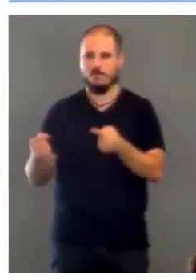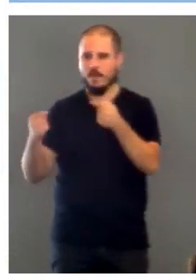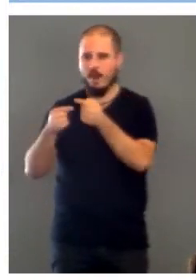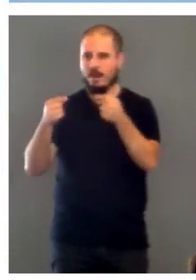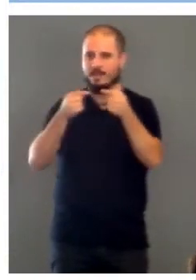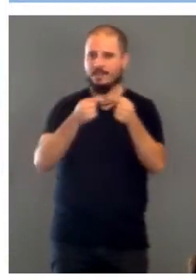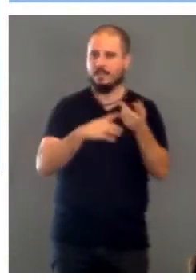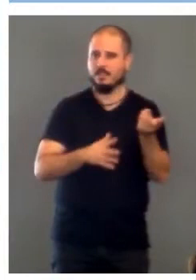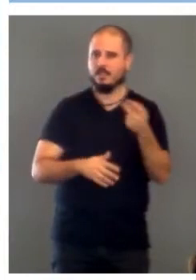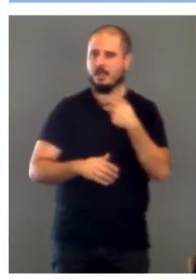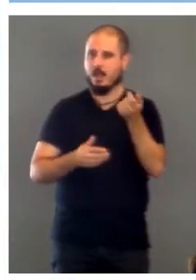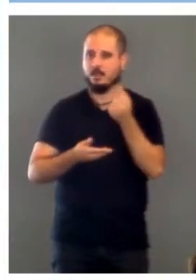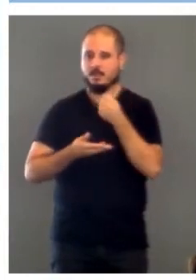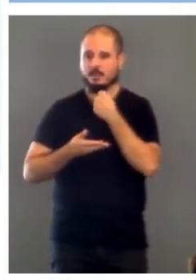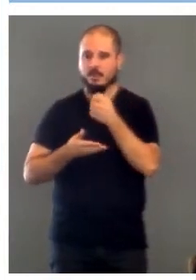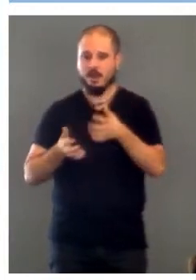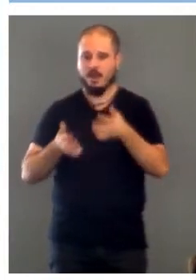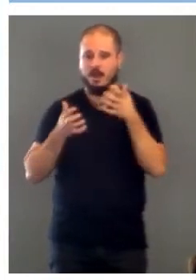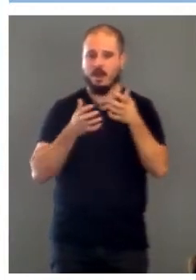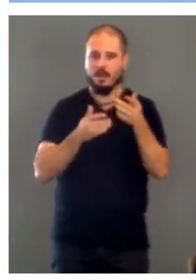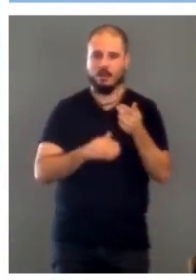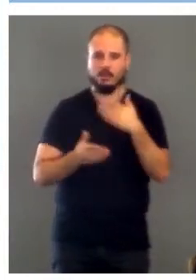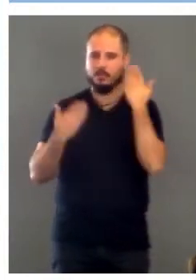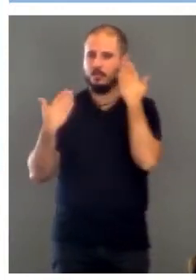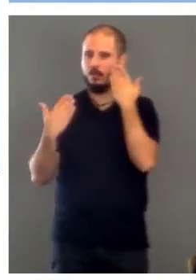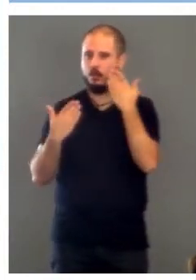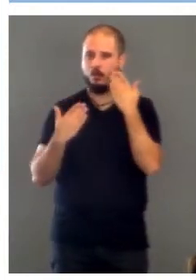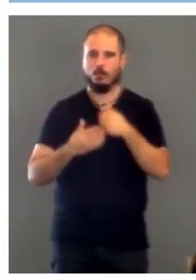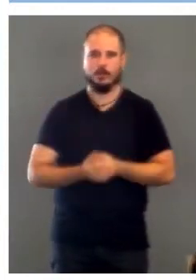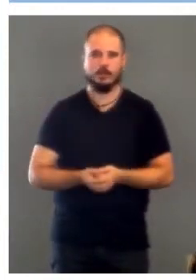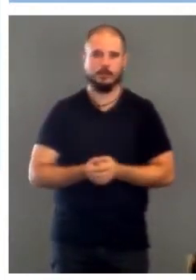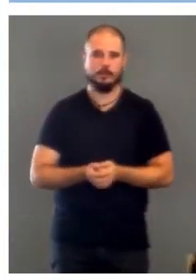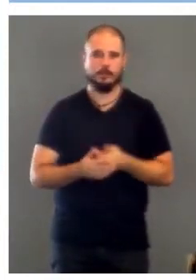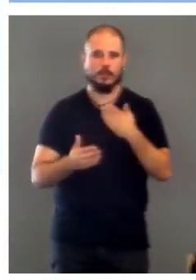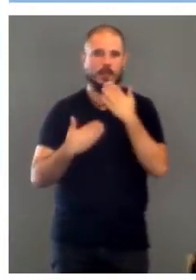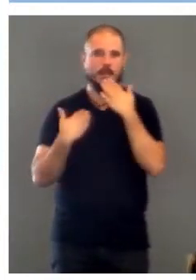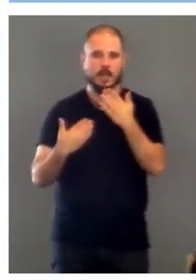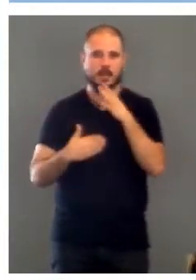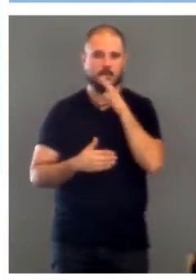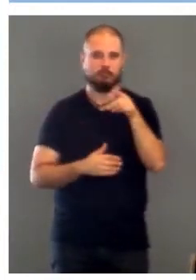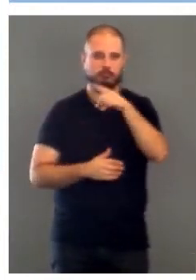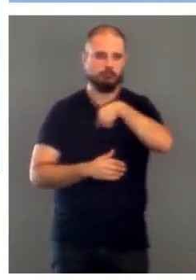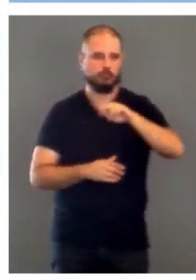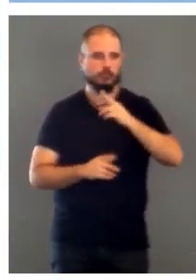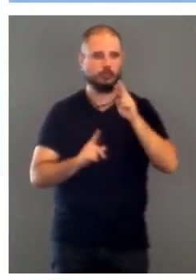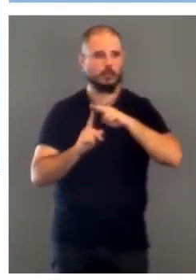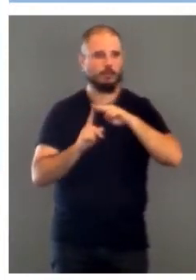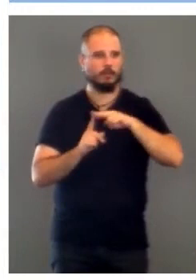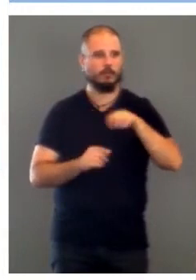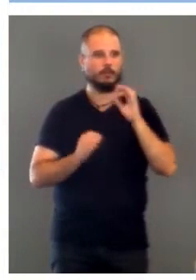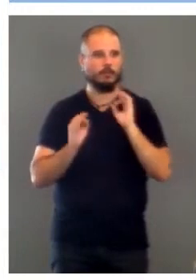Y muchas gracias eskerrik asko por ser referentes y por afrontar con éxito El